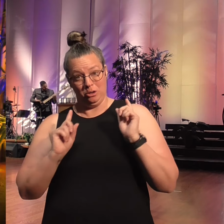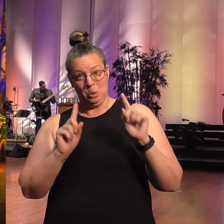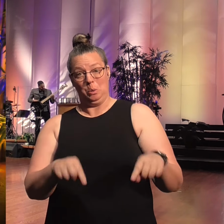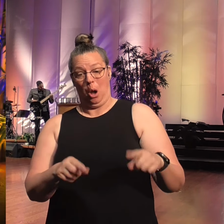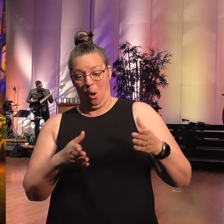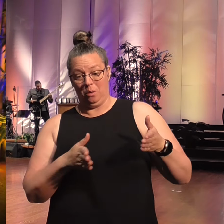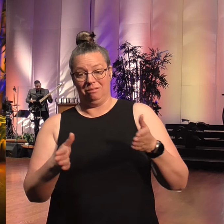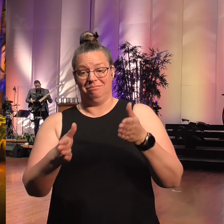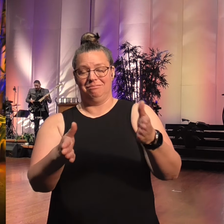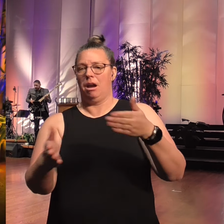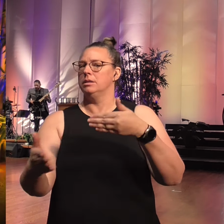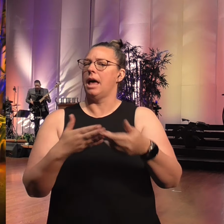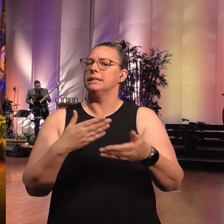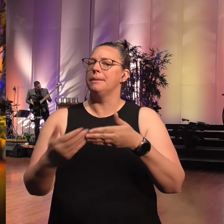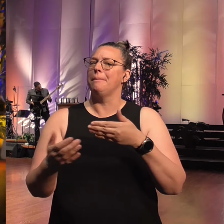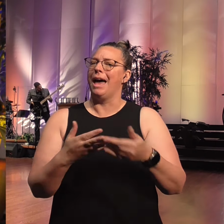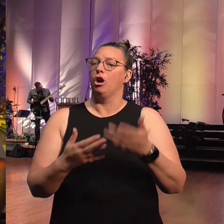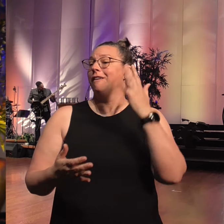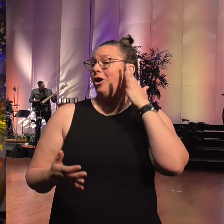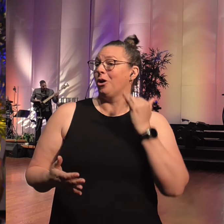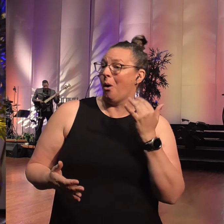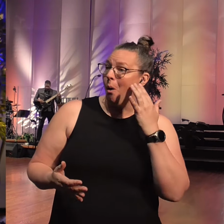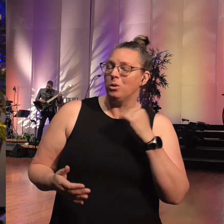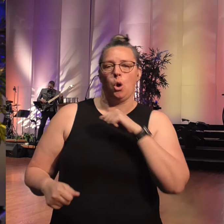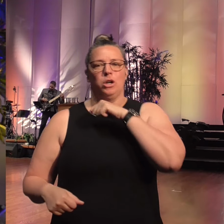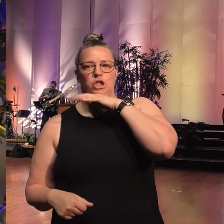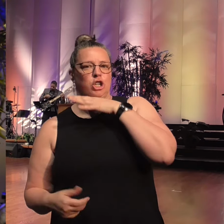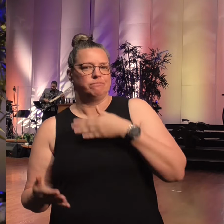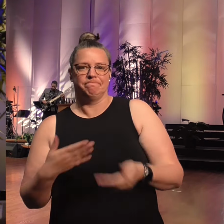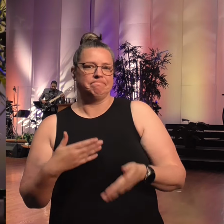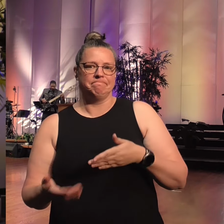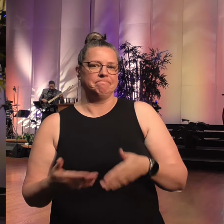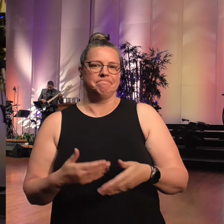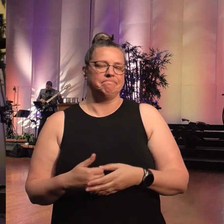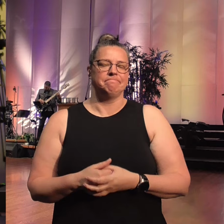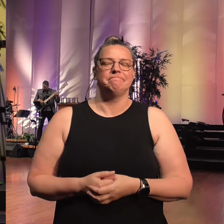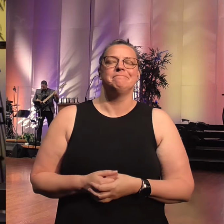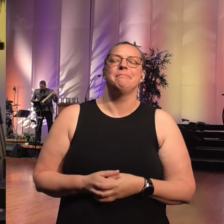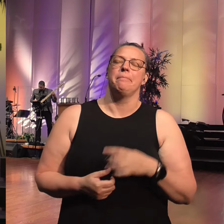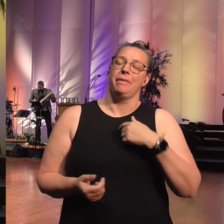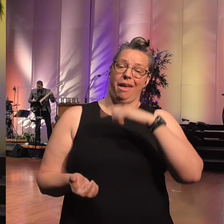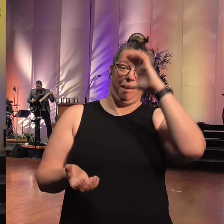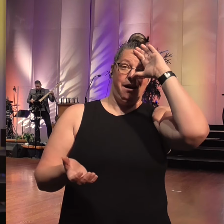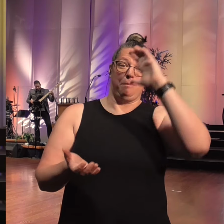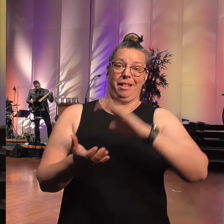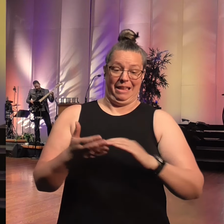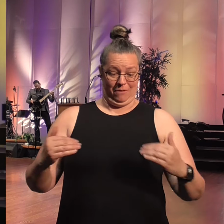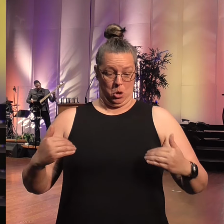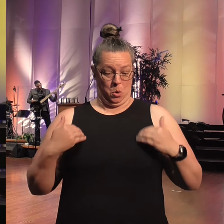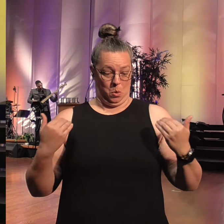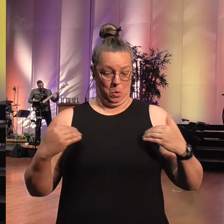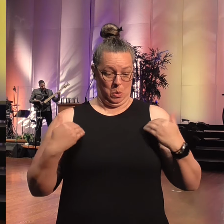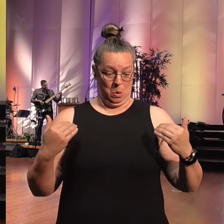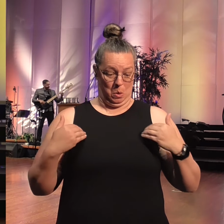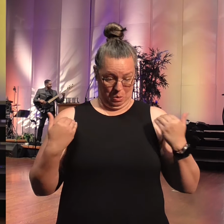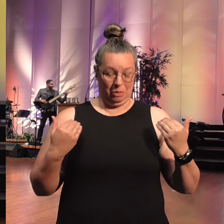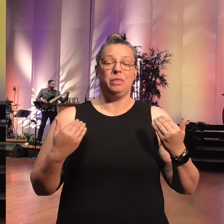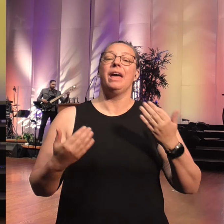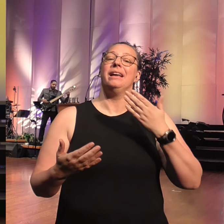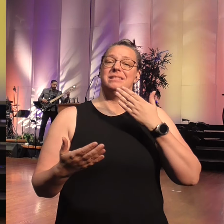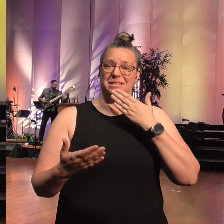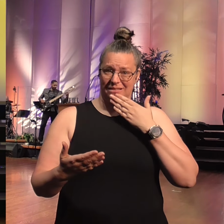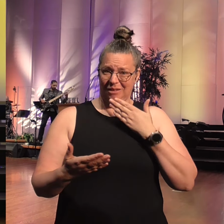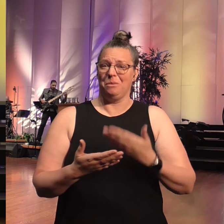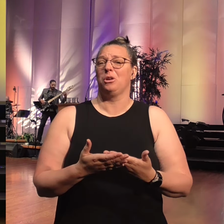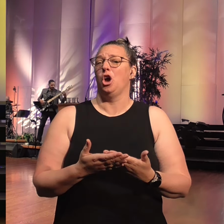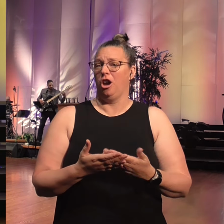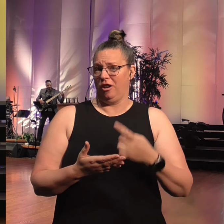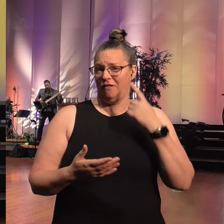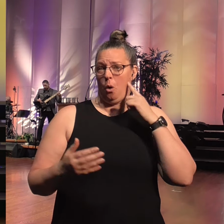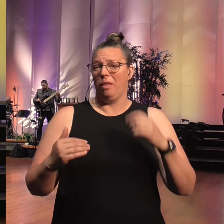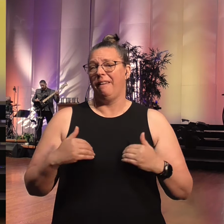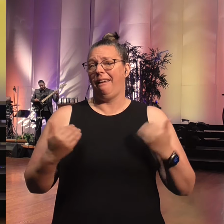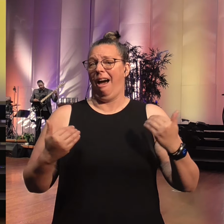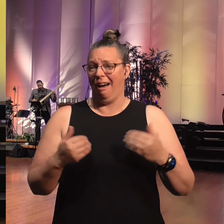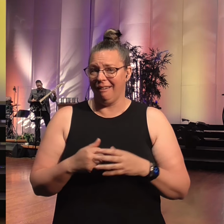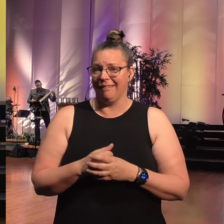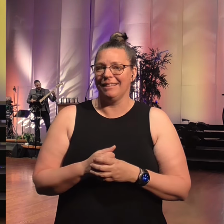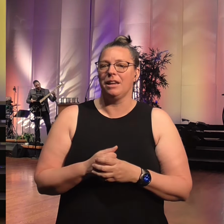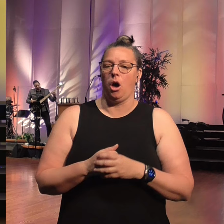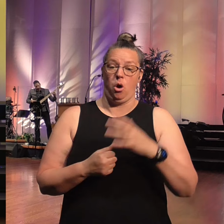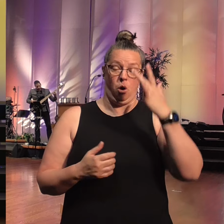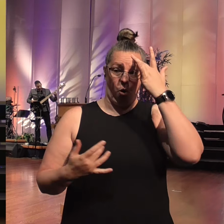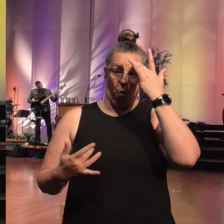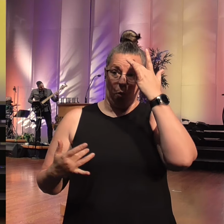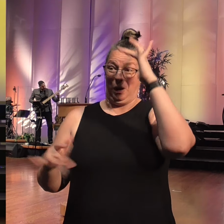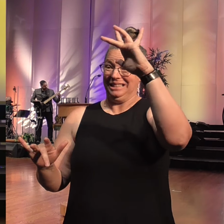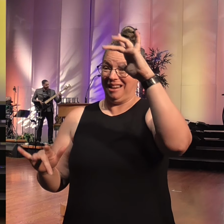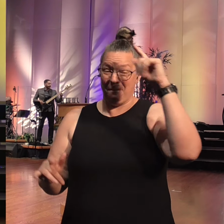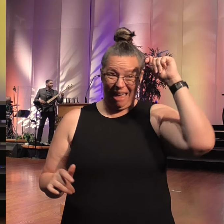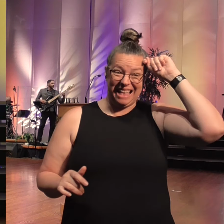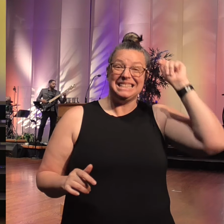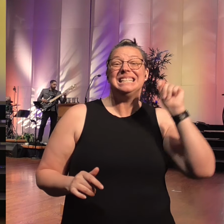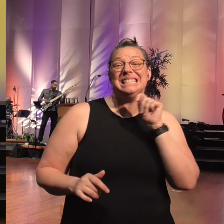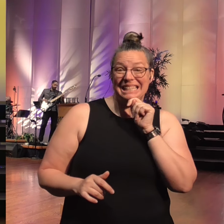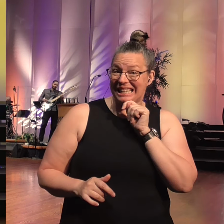pavimentadas con tierra Creo que La juventud se gasta bien en los jóvenes porque la sabiduría en nuestra adolescencia será